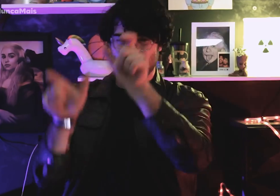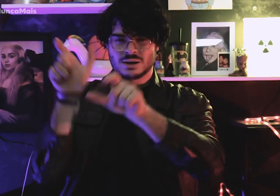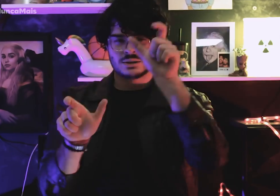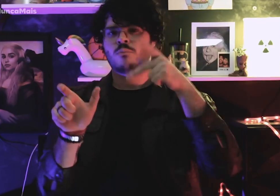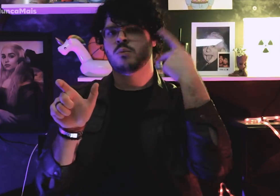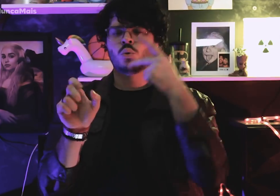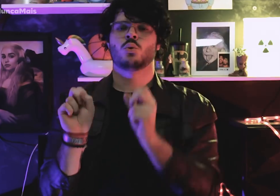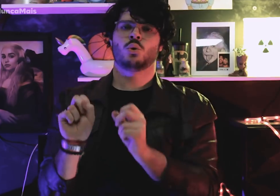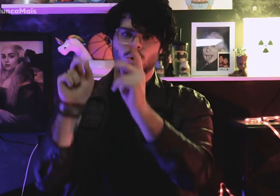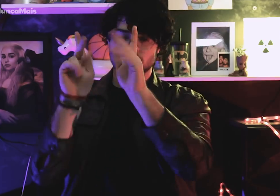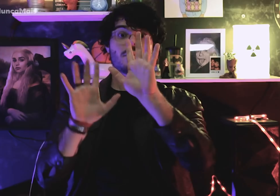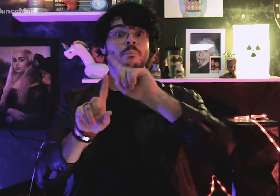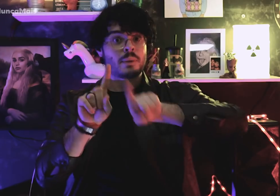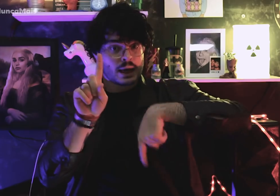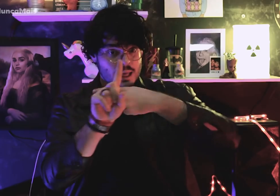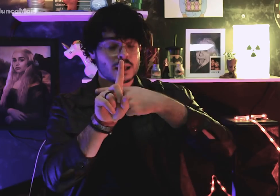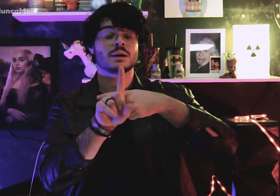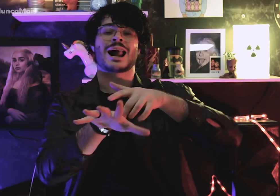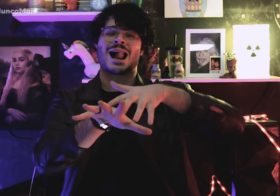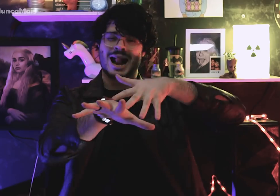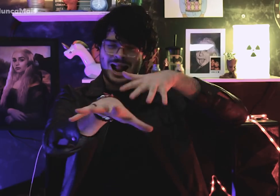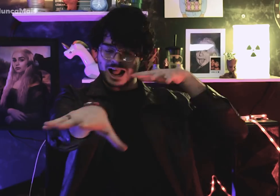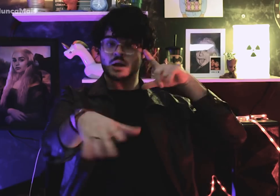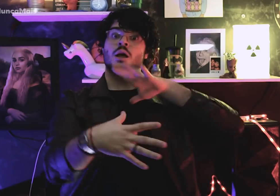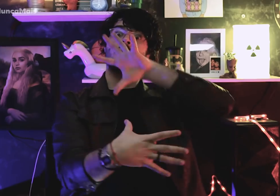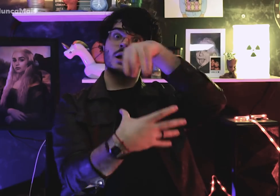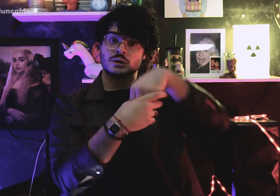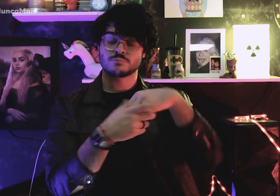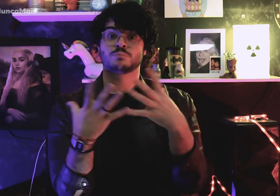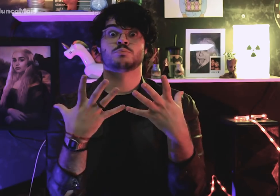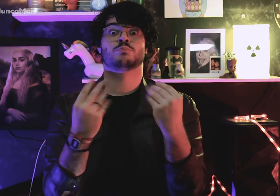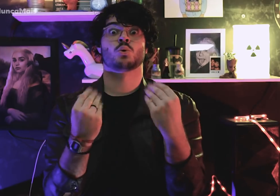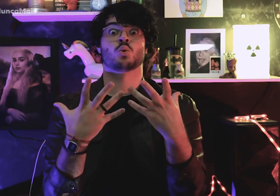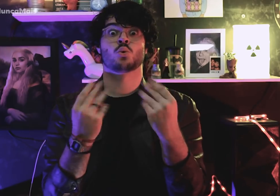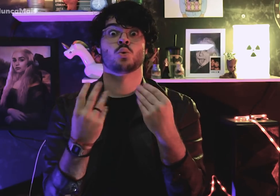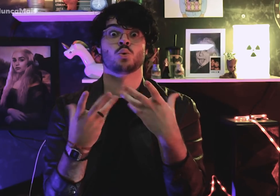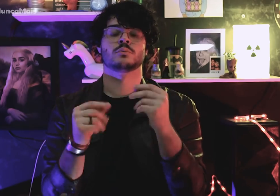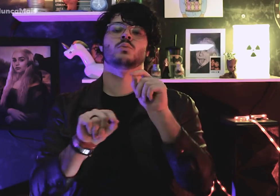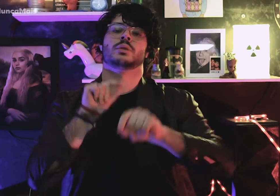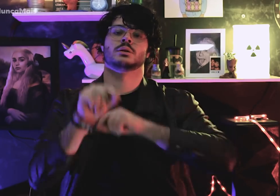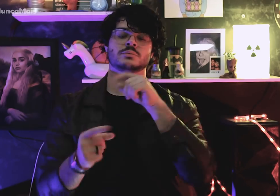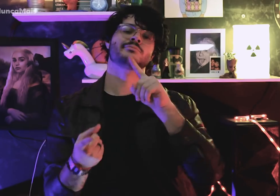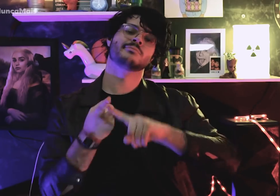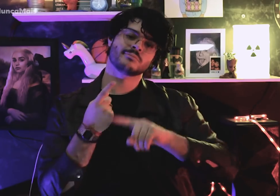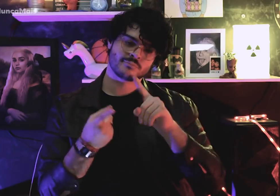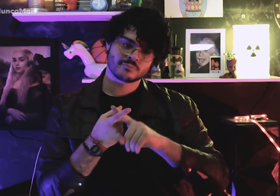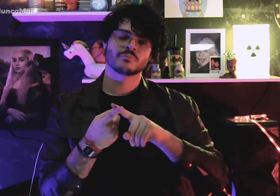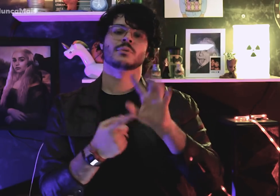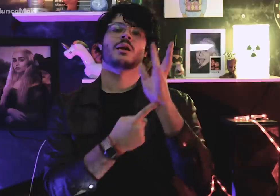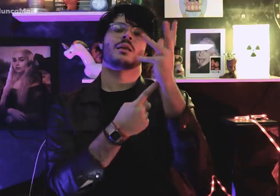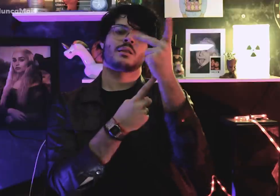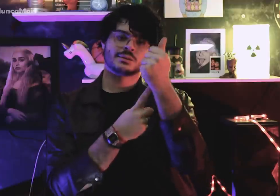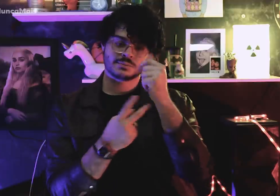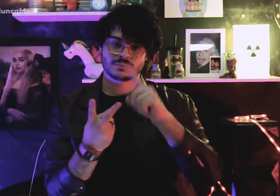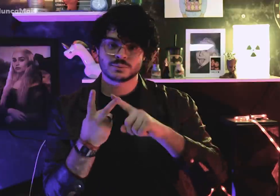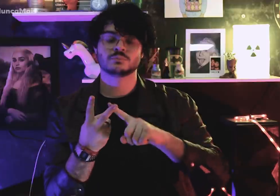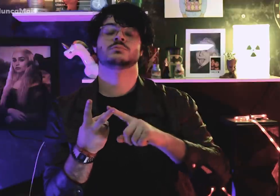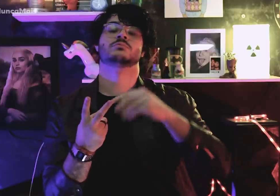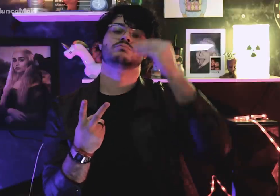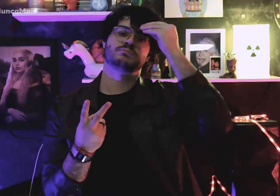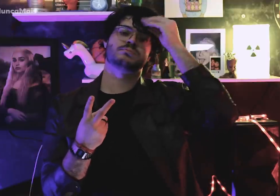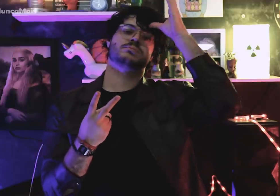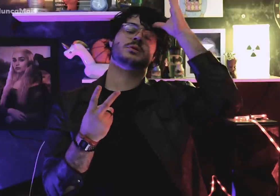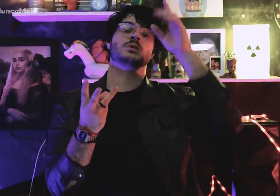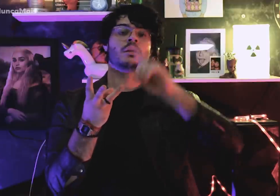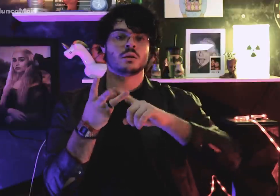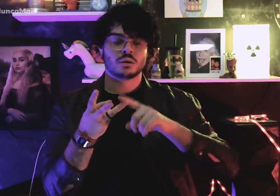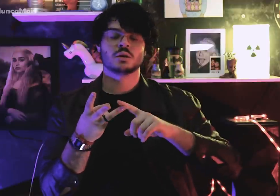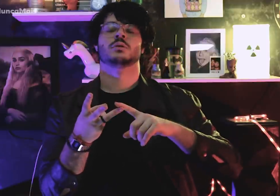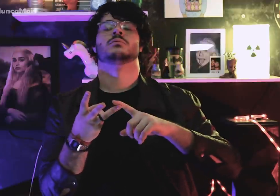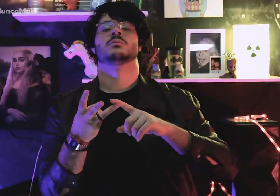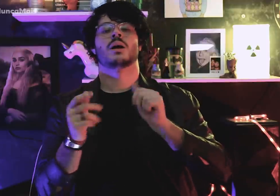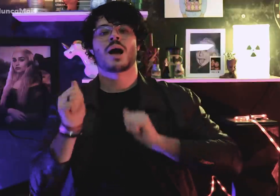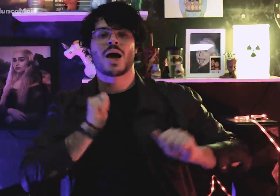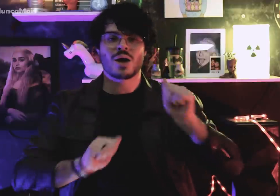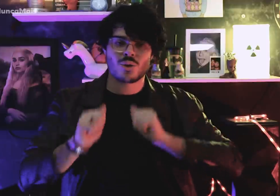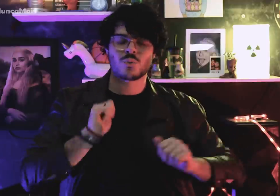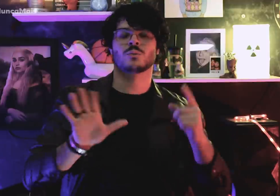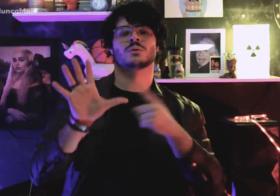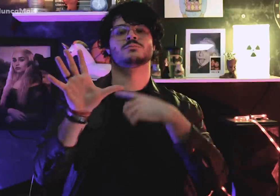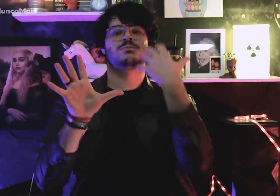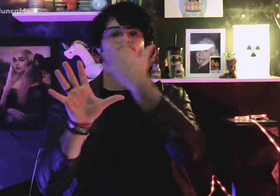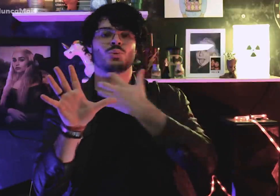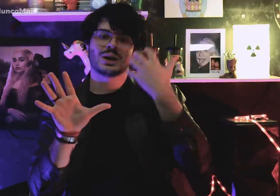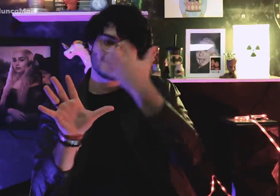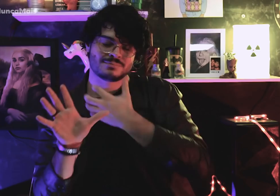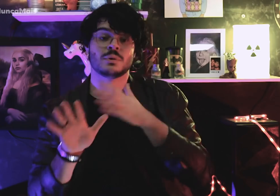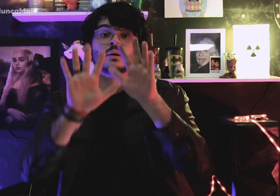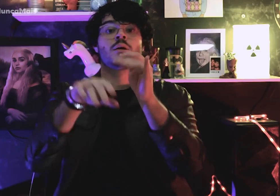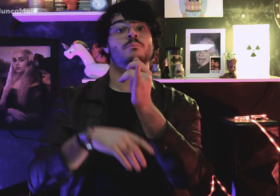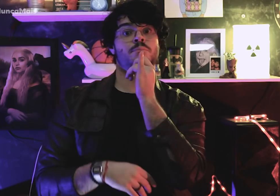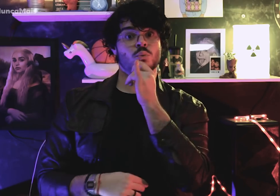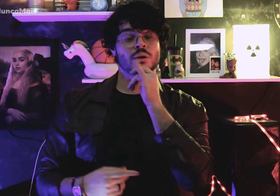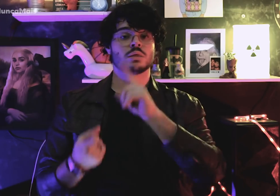Houve também políticos que estiveram ao lado de atores, músicos, artistas e intelectuais como: